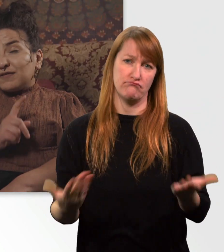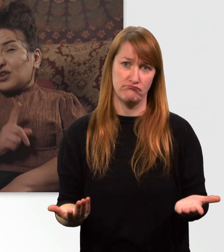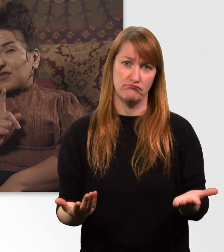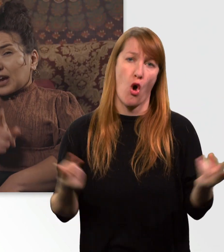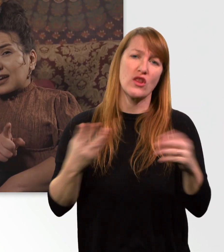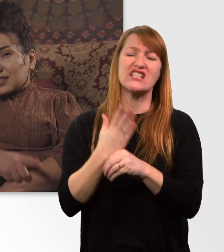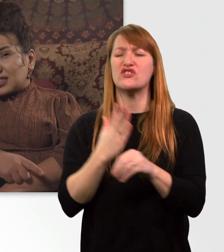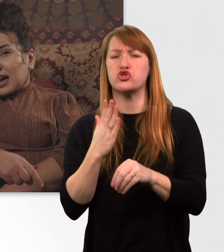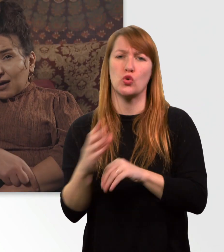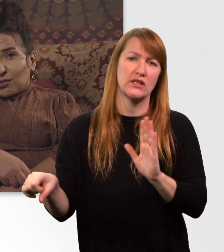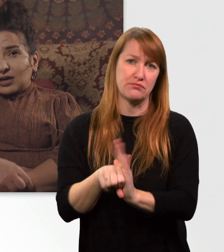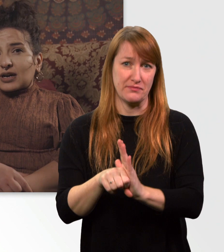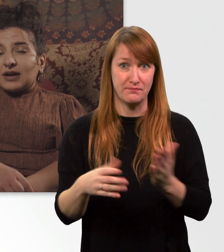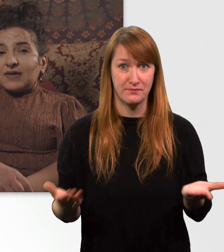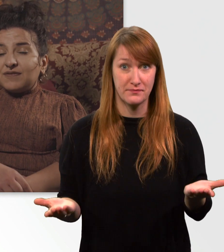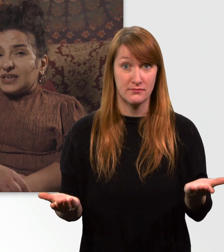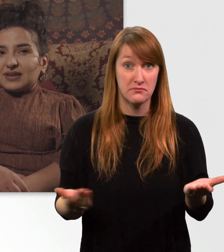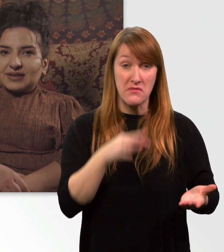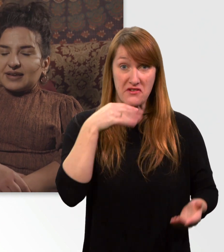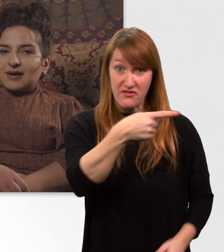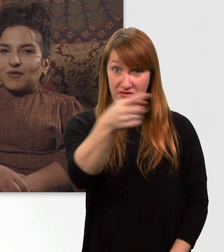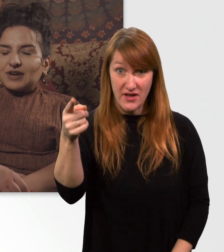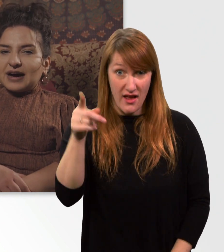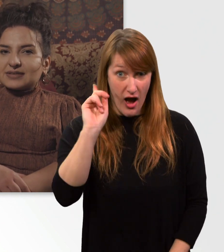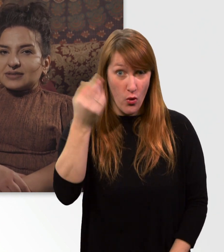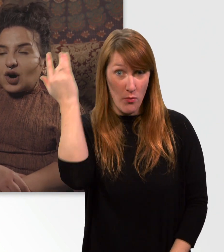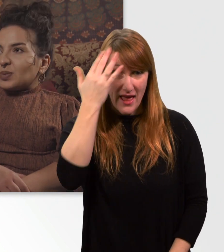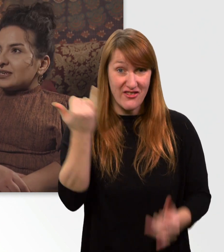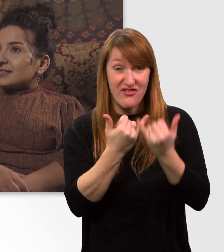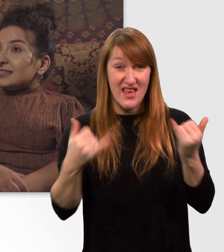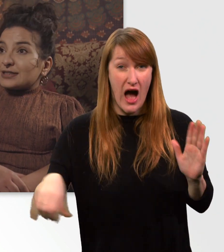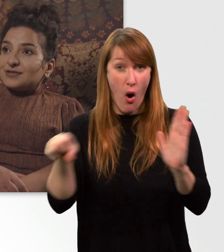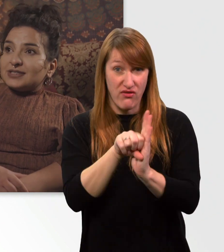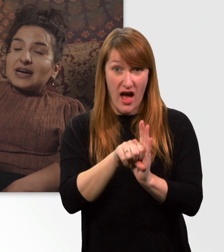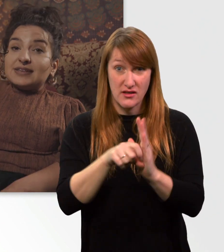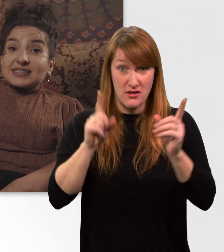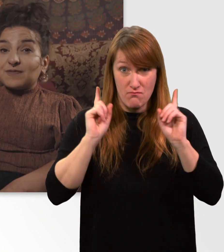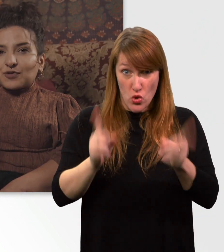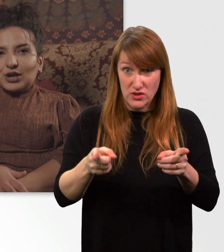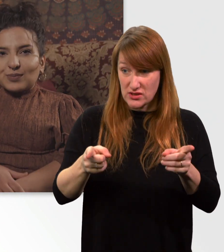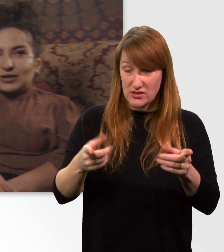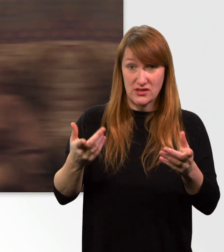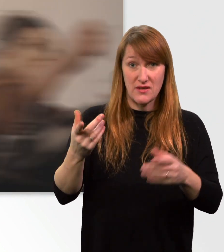Viele von euch fragen sich auch, wie ich ihn denn auflade. Ob ich irgendwie an ne Zapfsäule muss.